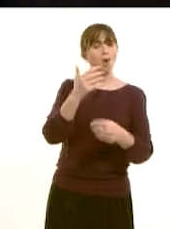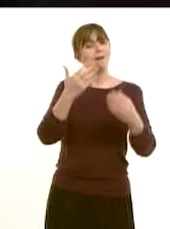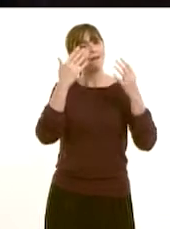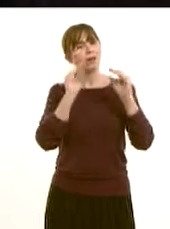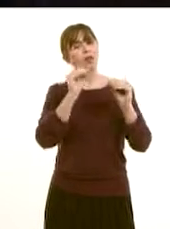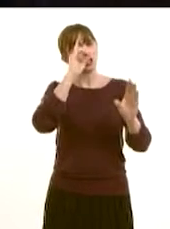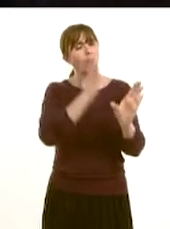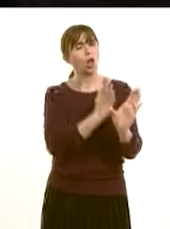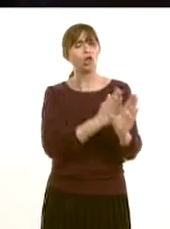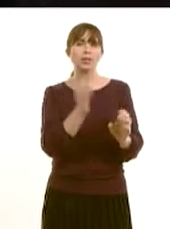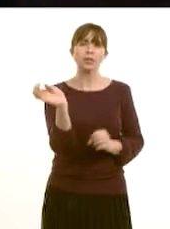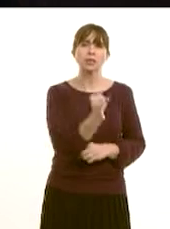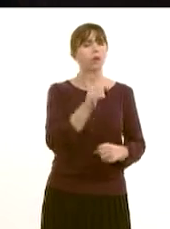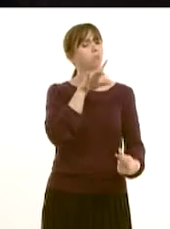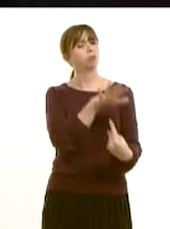hyfforddi yng Nghaerdydd yn parhau.